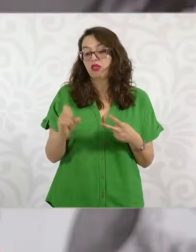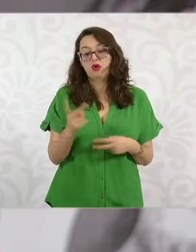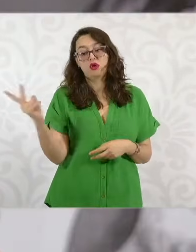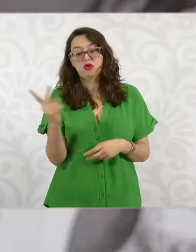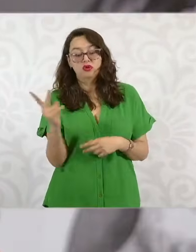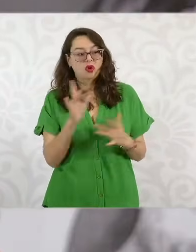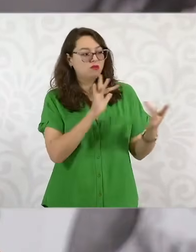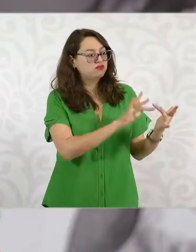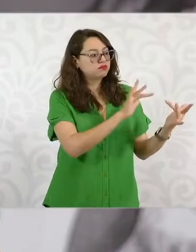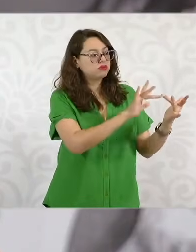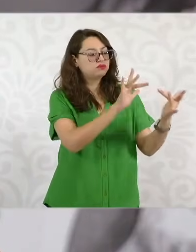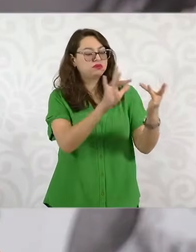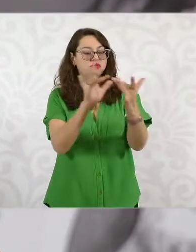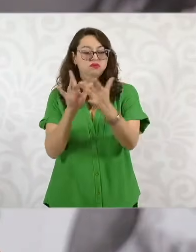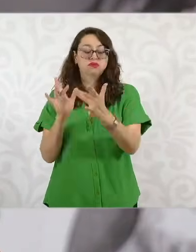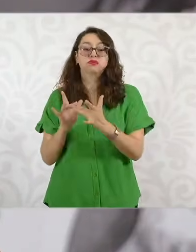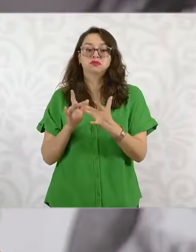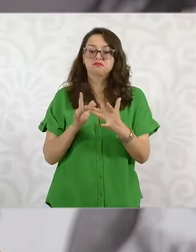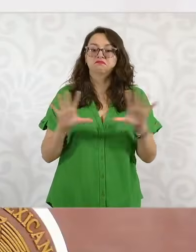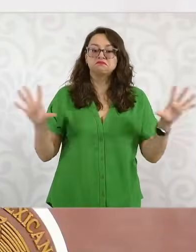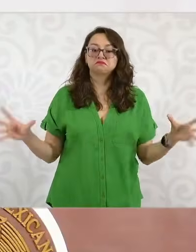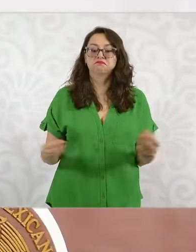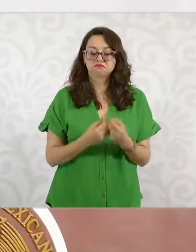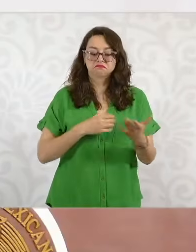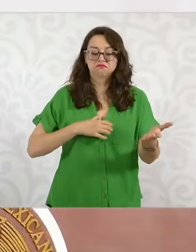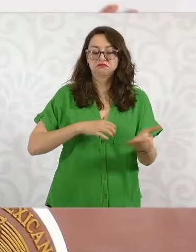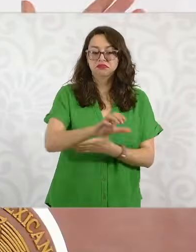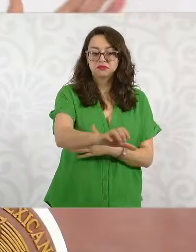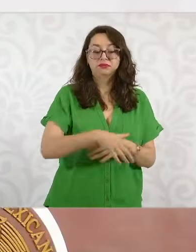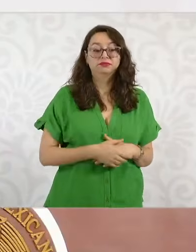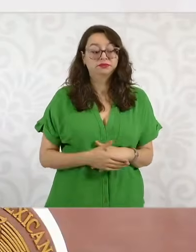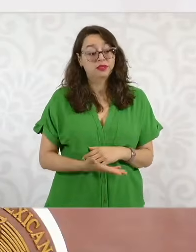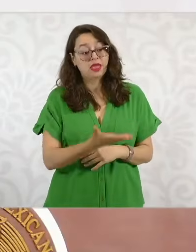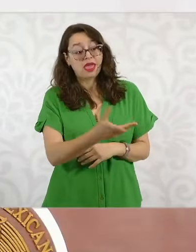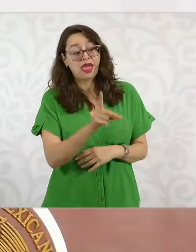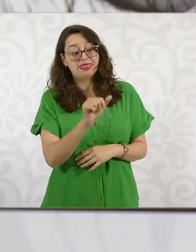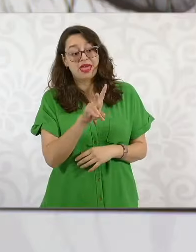ha hecho para fortalecer la inversión en nuestro país. El Dr. Kersenovich es una eminencia mundial.